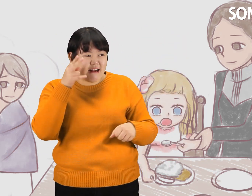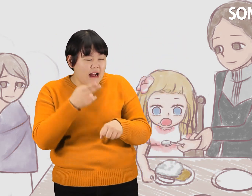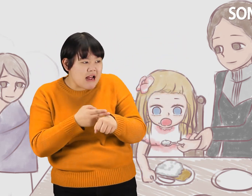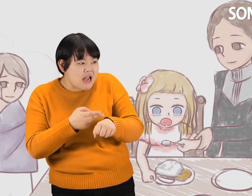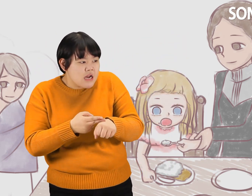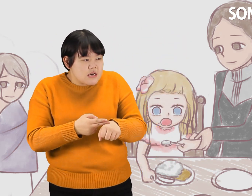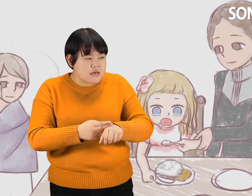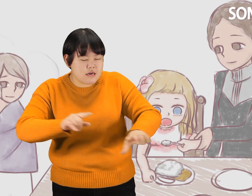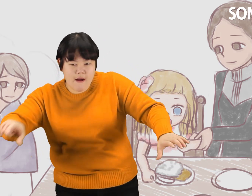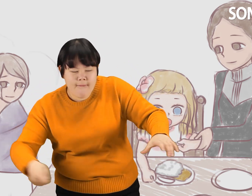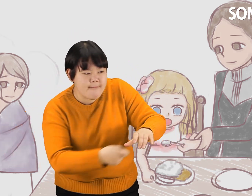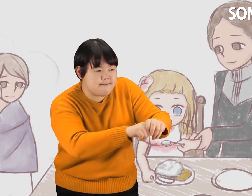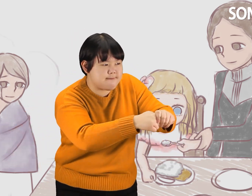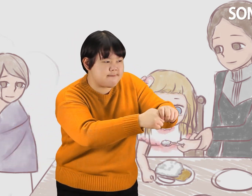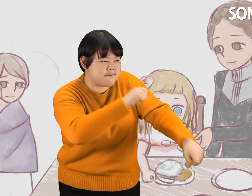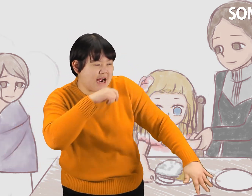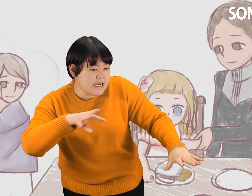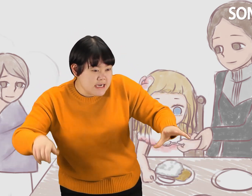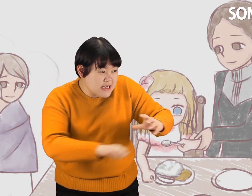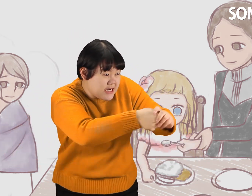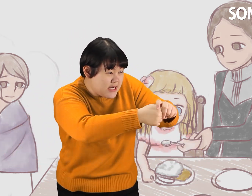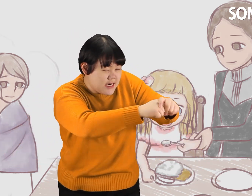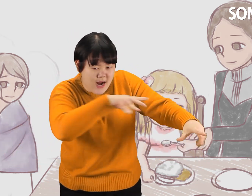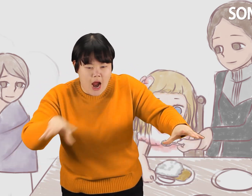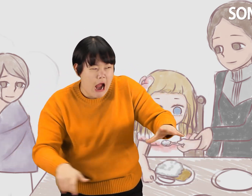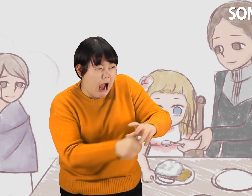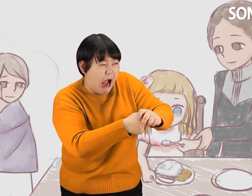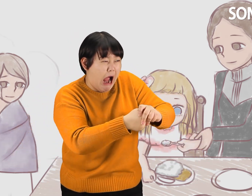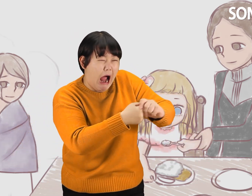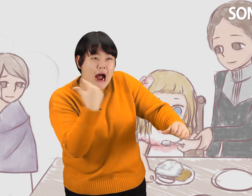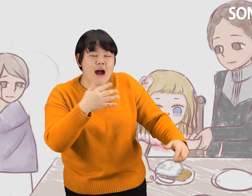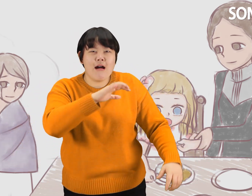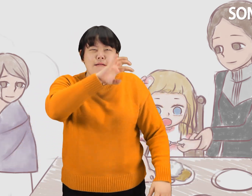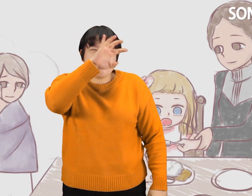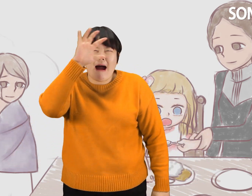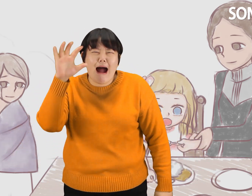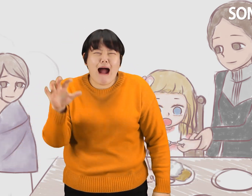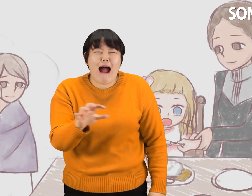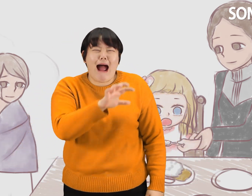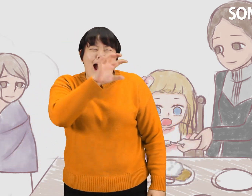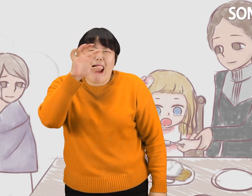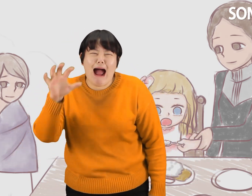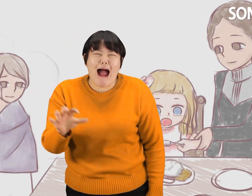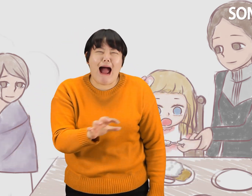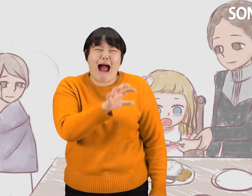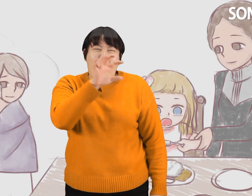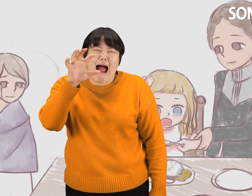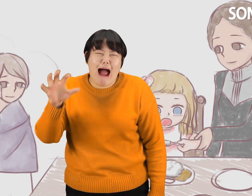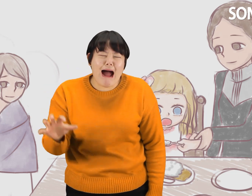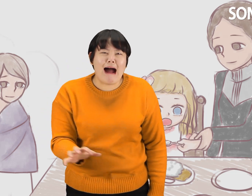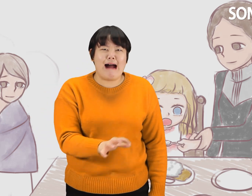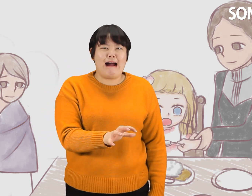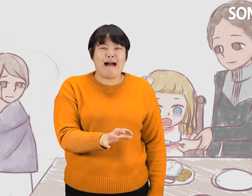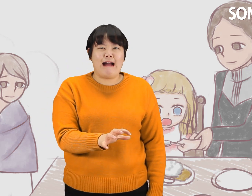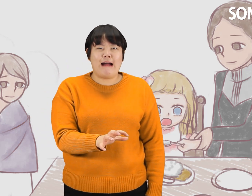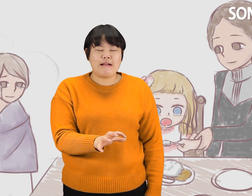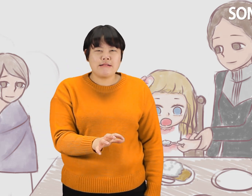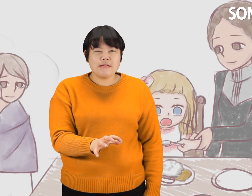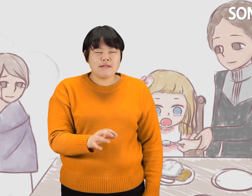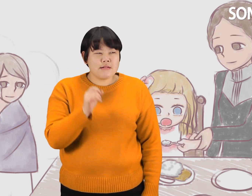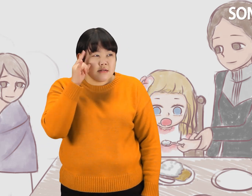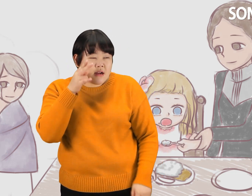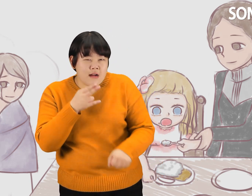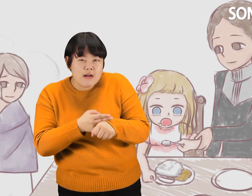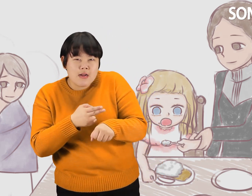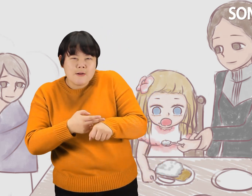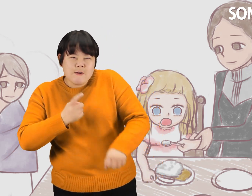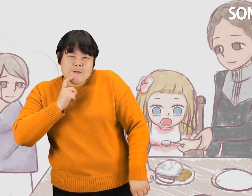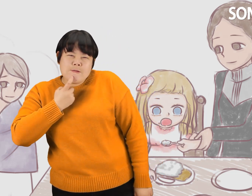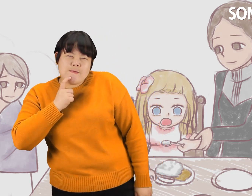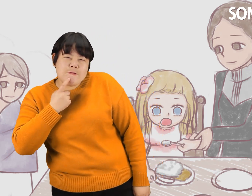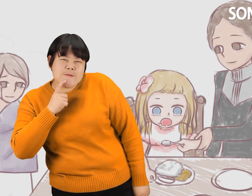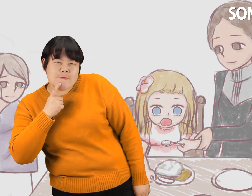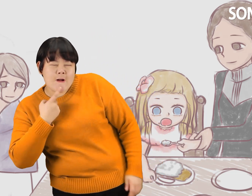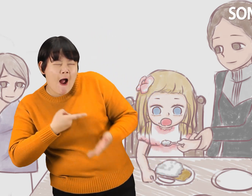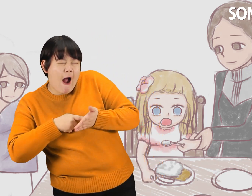先生は何度も繰り返して、ヘレンの手にスプーンを握ってくれた。ヘレンも引き続きスプーンを私投げ先生に立ち向かいました。